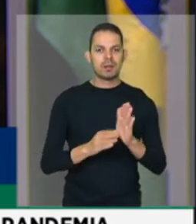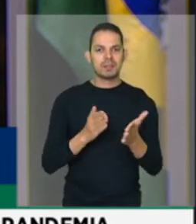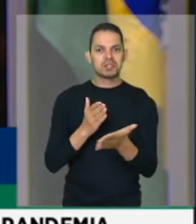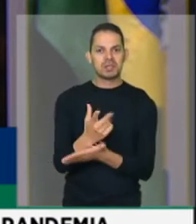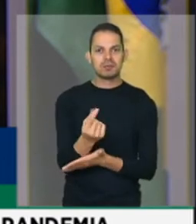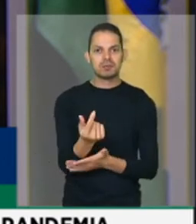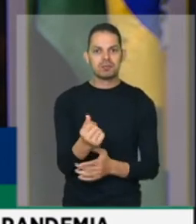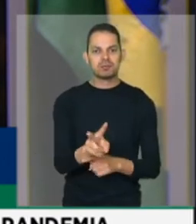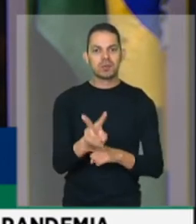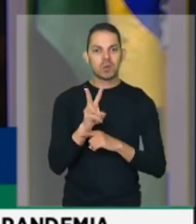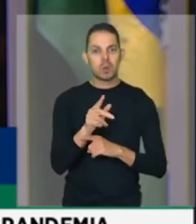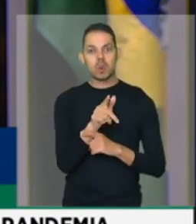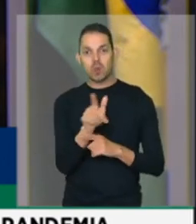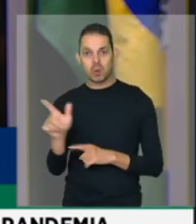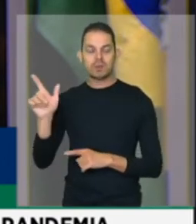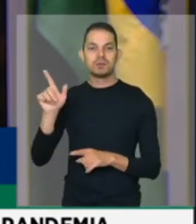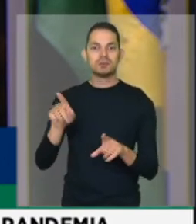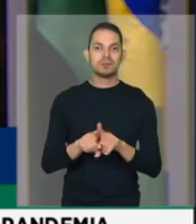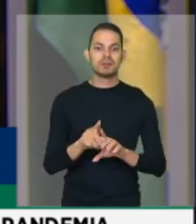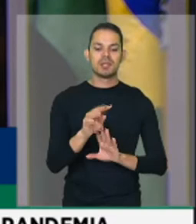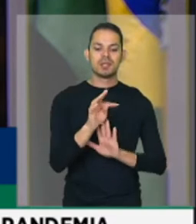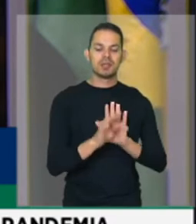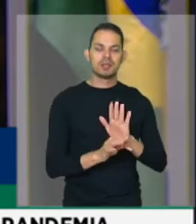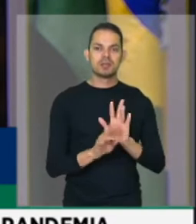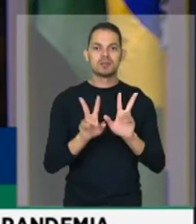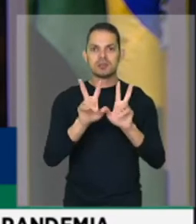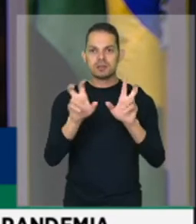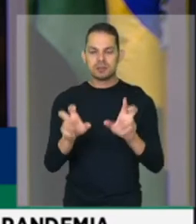ACESSO AO CRÉDITO. SUPRIME O DISPOSITIVO SOBRE O BENEFÍCIO EMERGENCIAL... DE PRESERVAÇÃO DO EMPREGO E DA